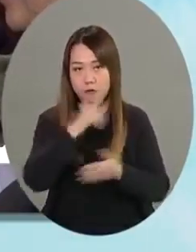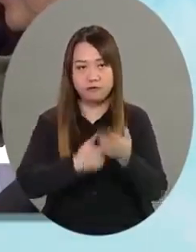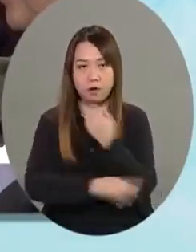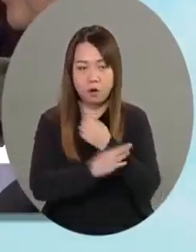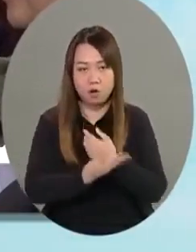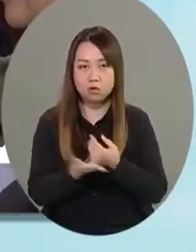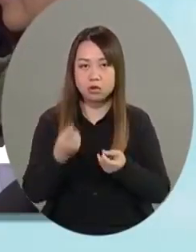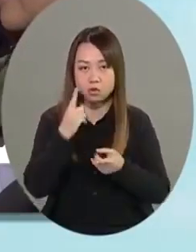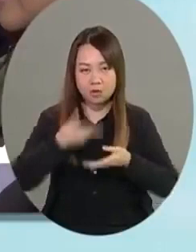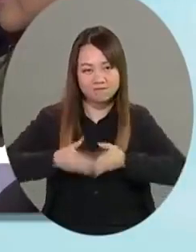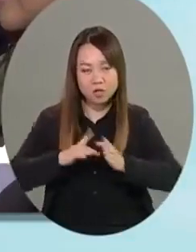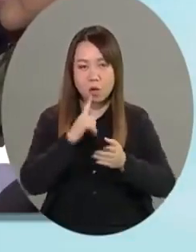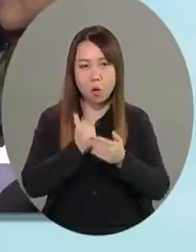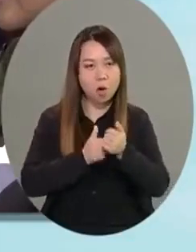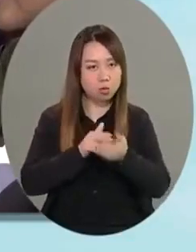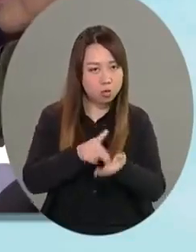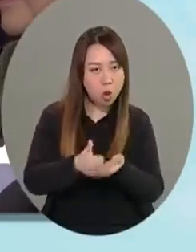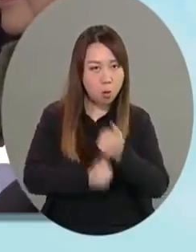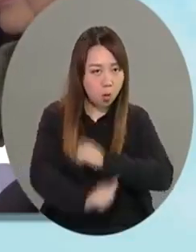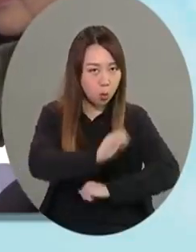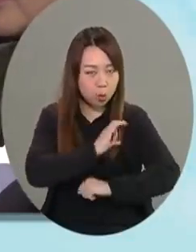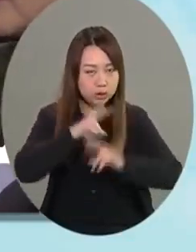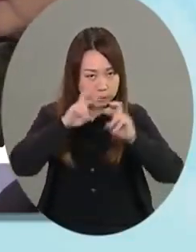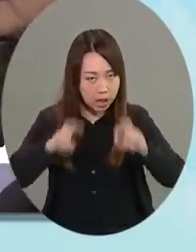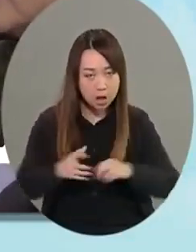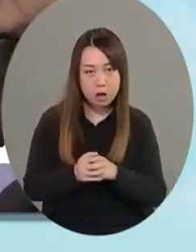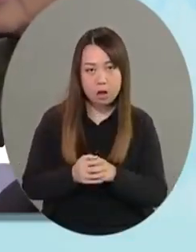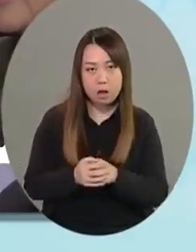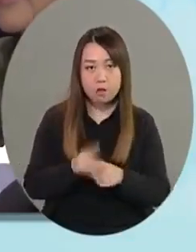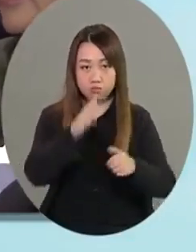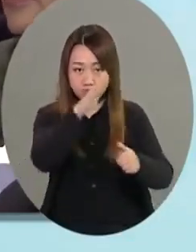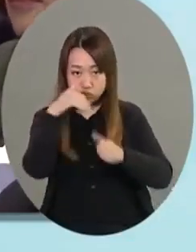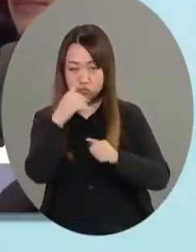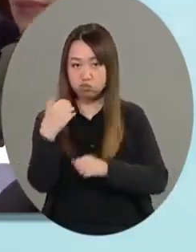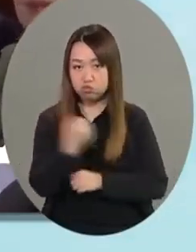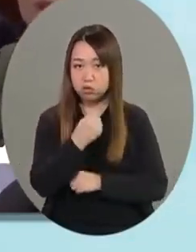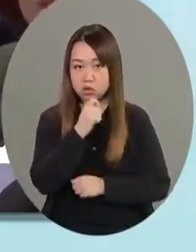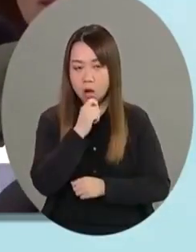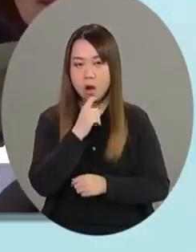去成立一个独立的调查委员会 不仅仅是有传召权 不仅是可以搜证